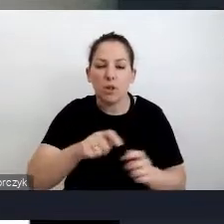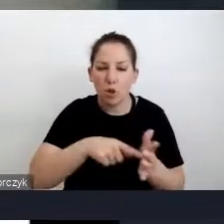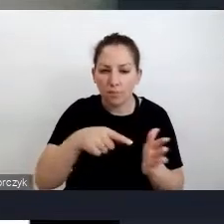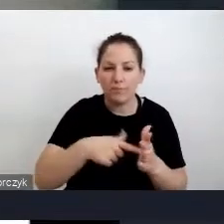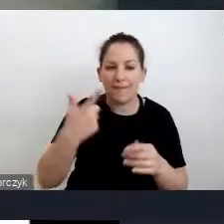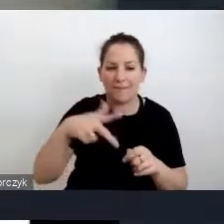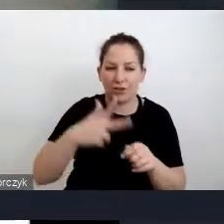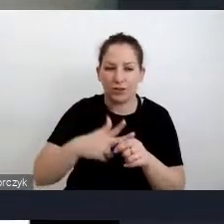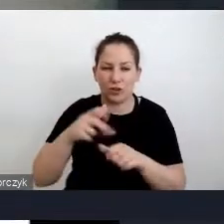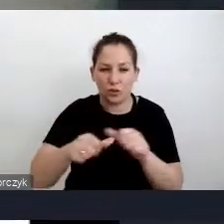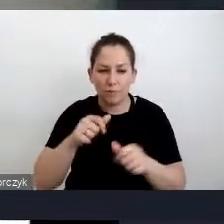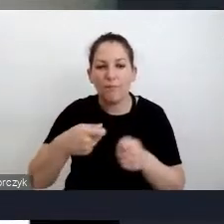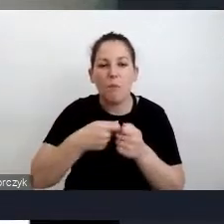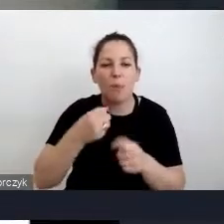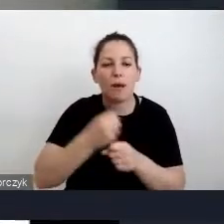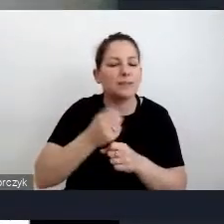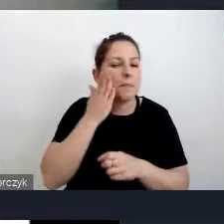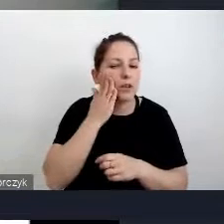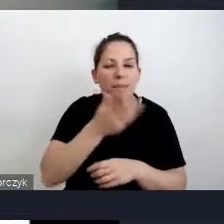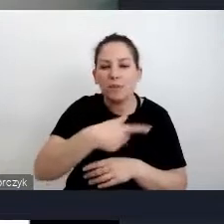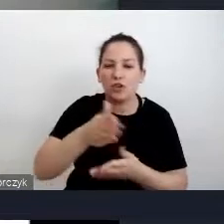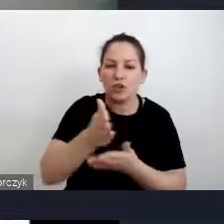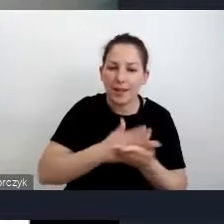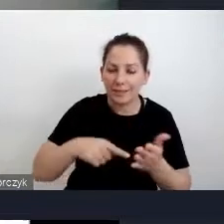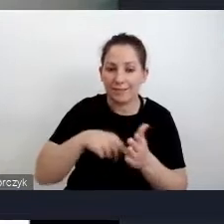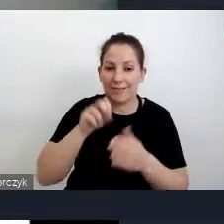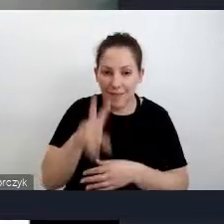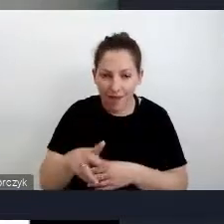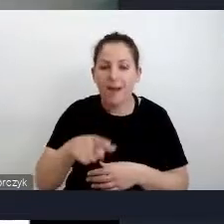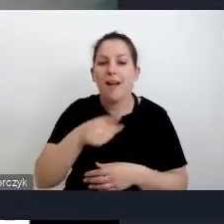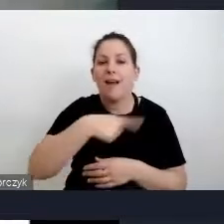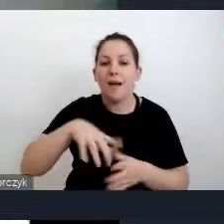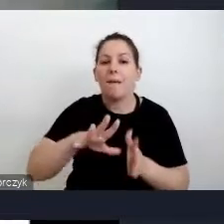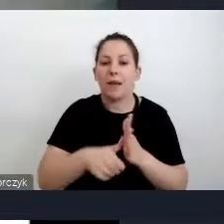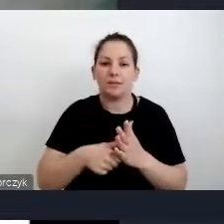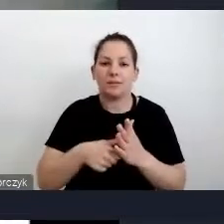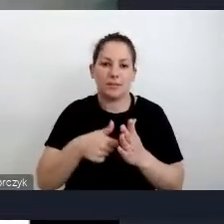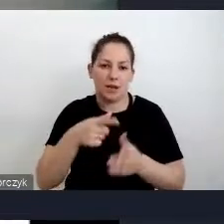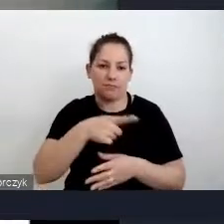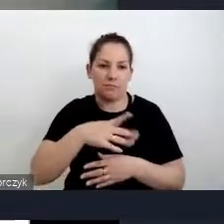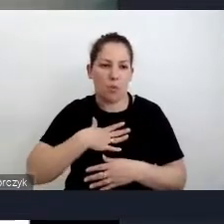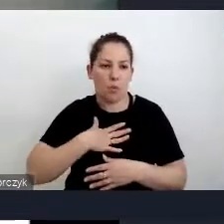we współpracy z mieszkańcami i dzielnicami tak, by miasto stało się rajem dla rowerzystów.